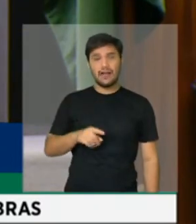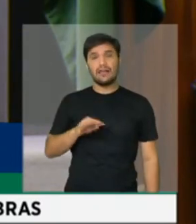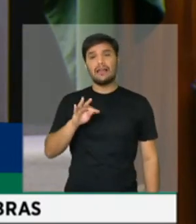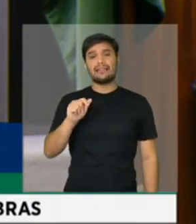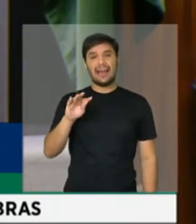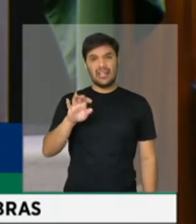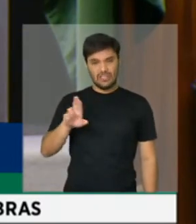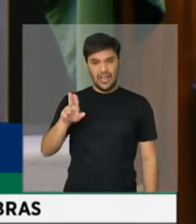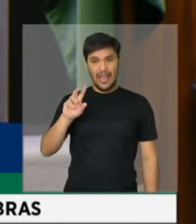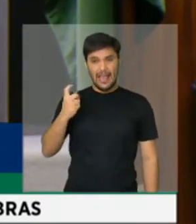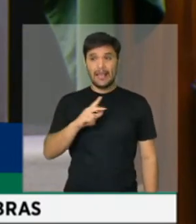PROBLEMAS É PARA O CRÉDITO SUBSIDIADO QUE ELAS CORREM. E